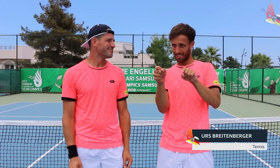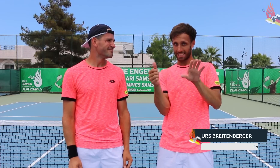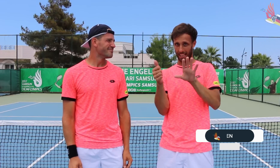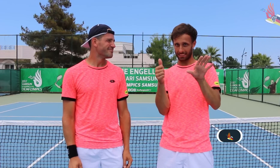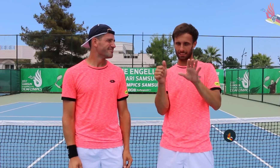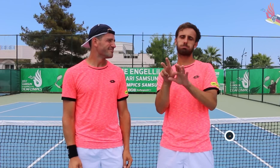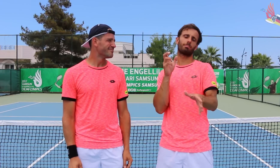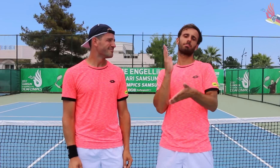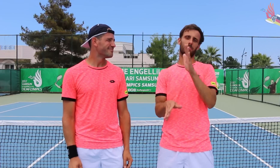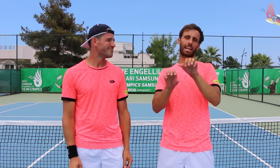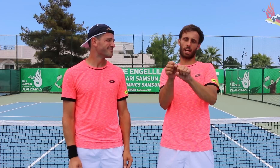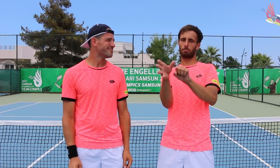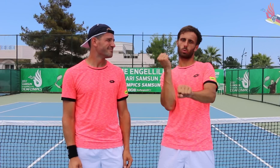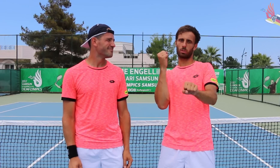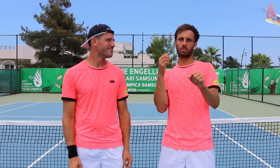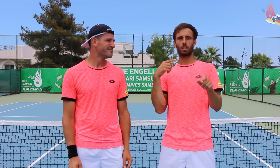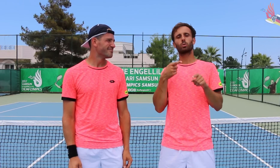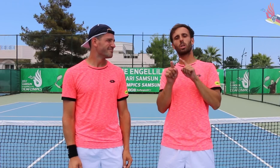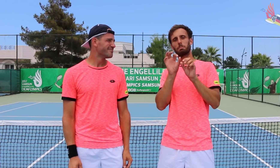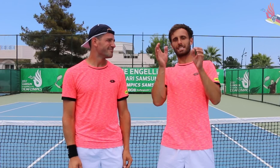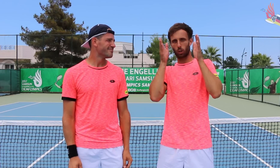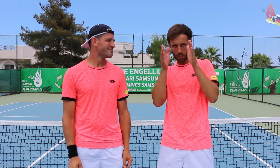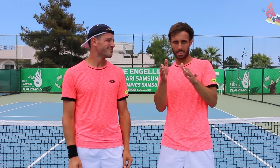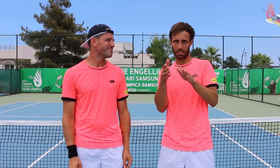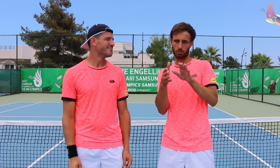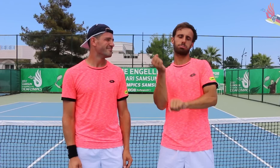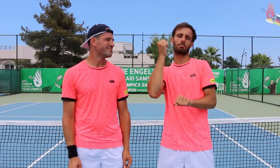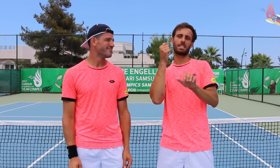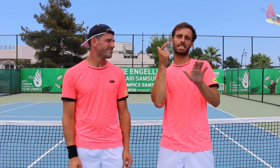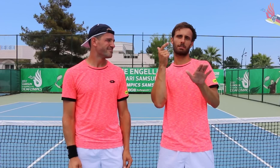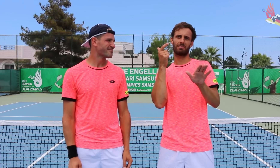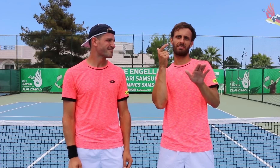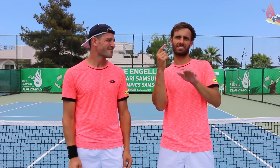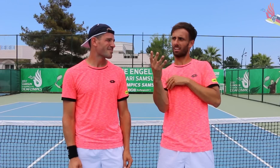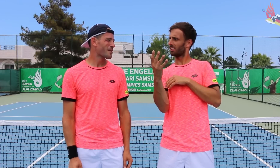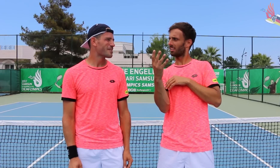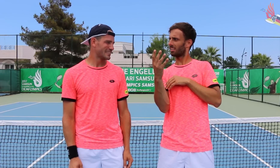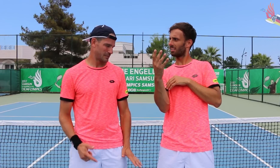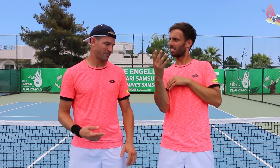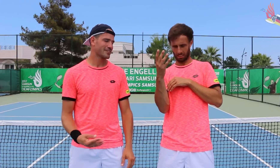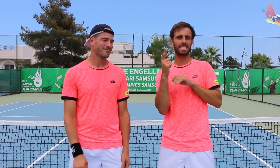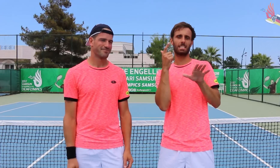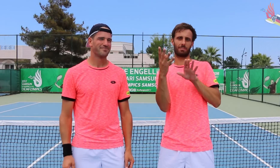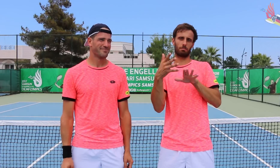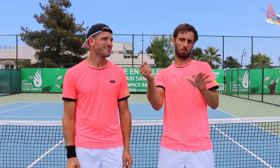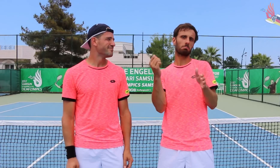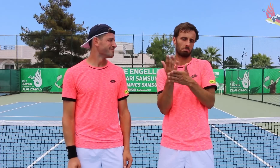Nach dem 6:6, haben wir uns im Tie-Break nochmals fokussiert und konnten das entscheidende Spiel holen. 7:4 oder? Ja genau.